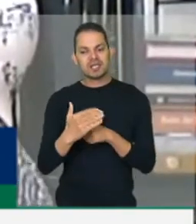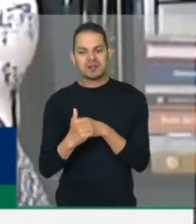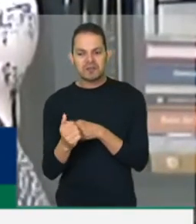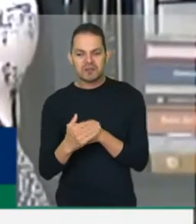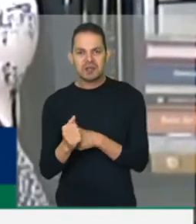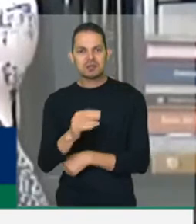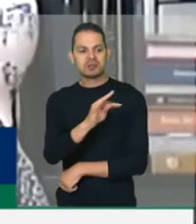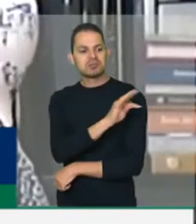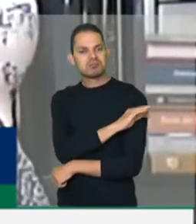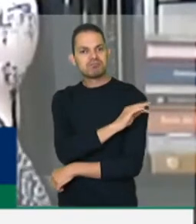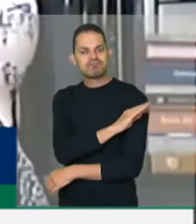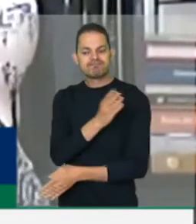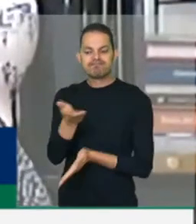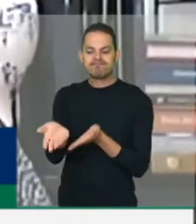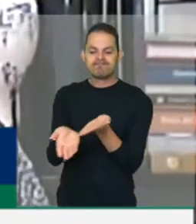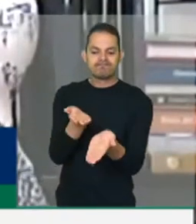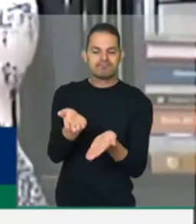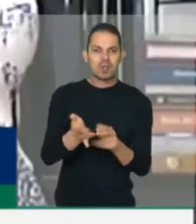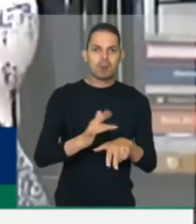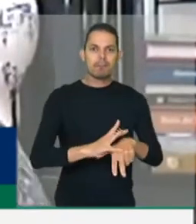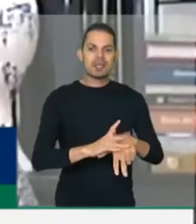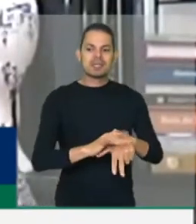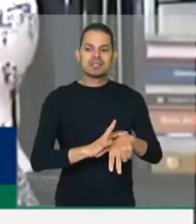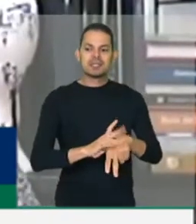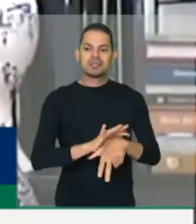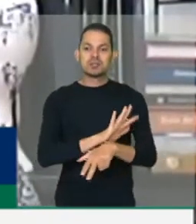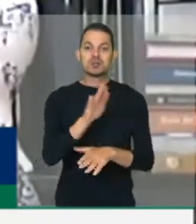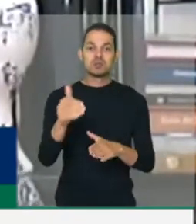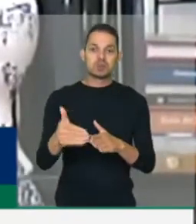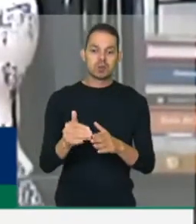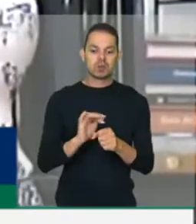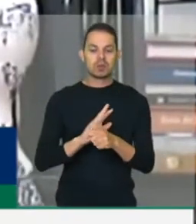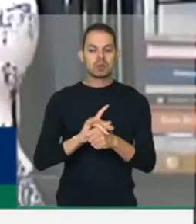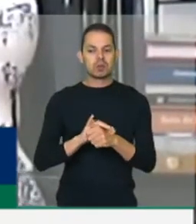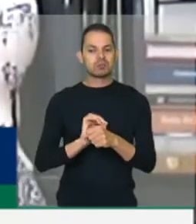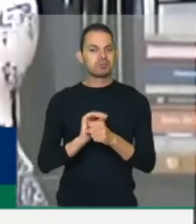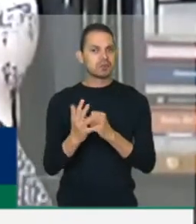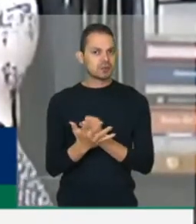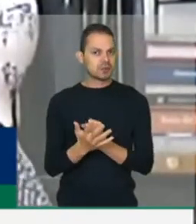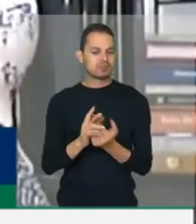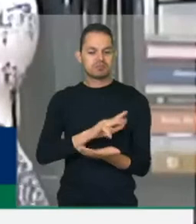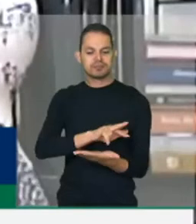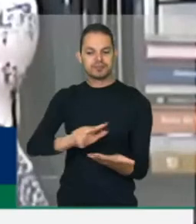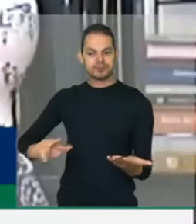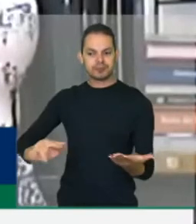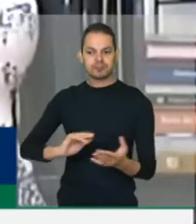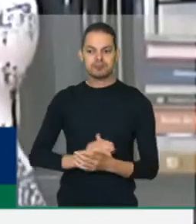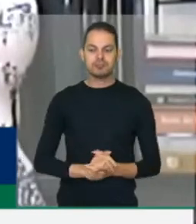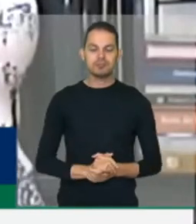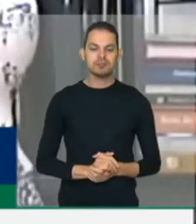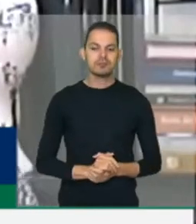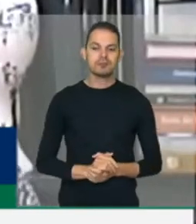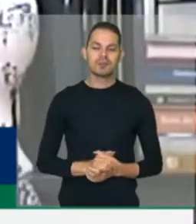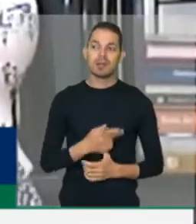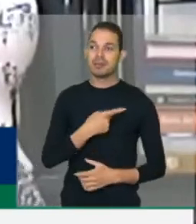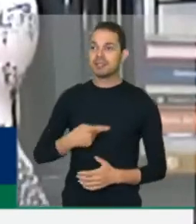LEITOS TÊM LEVADO AFETO E TÉCNICA PARA OS PACIENTES DA COVID-19 E DAS OUTRAS ENFERMIDADES. PRESIDENTE, A REALIDADE É QUE NÓS PRECISAMOS DE MAIS VACINAS.